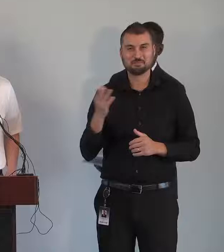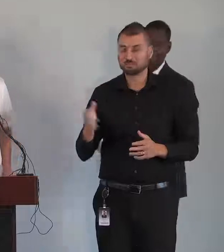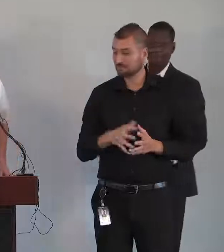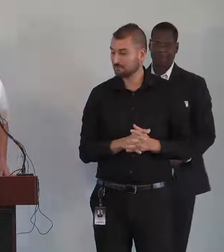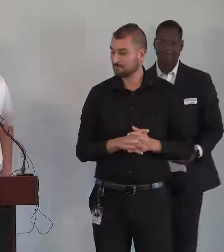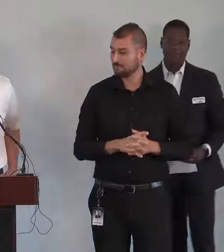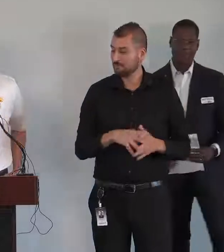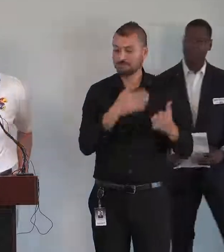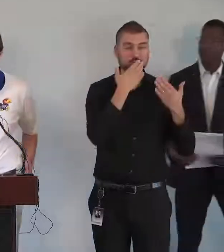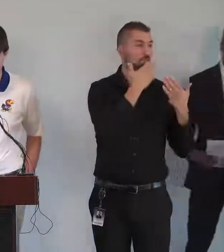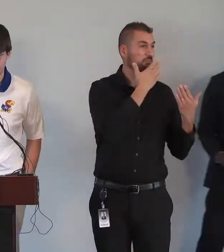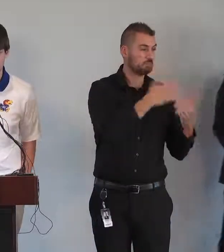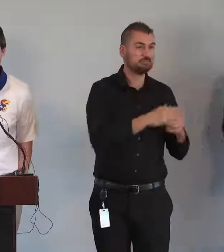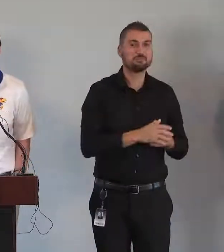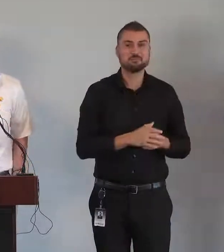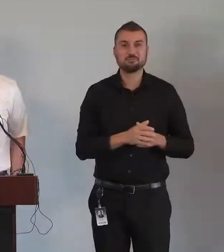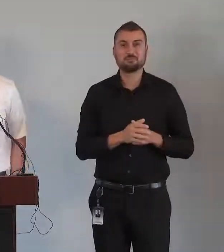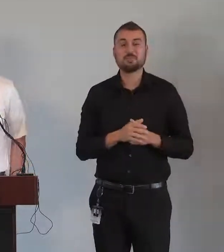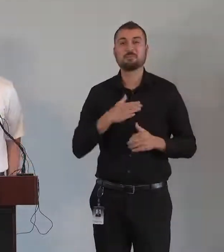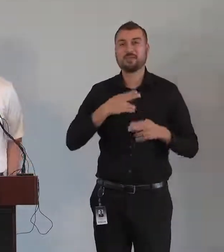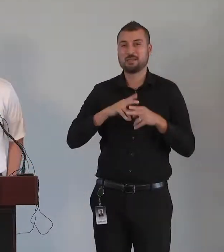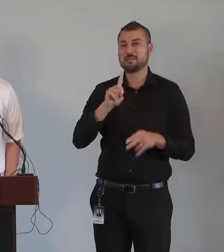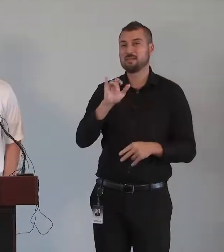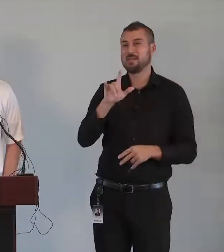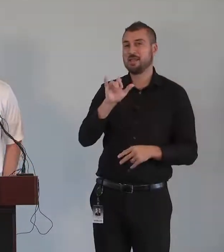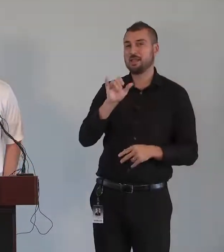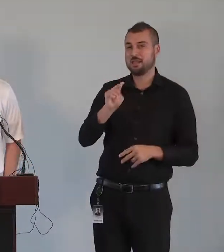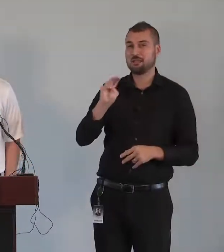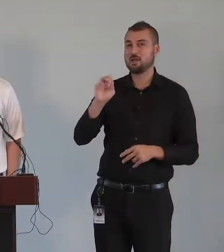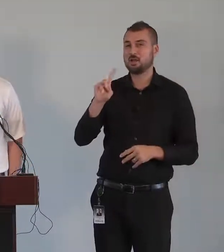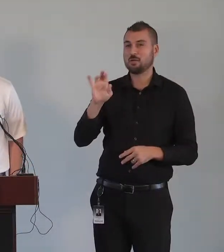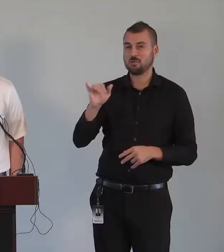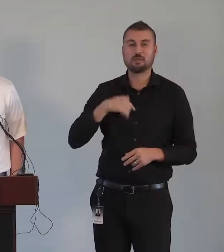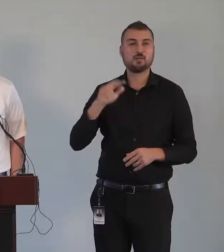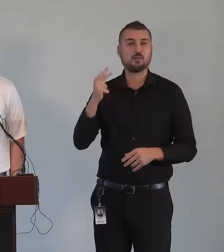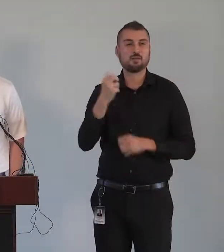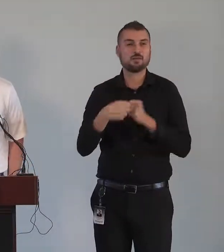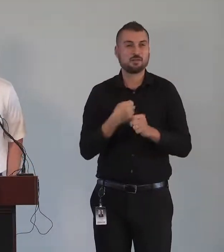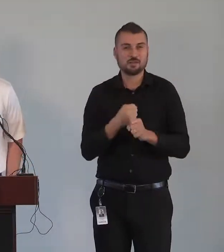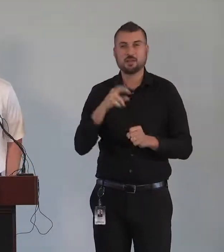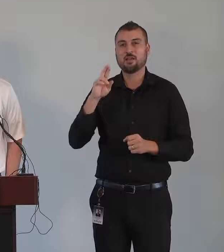gracias Aubry um mi nombre es Dylan Montgomery soy soy estudiante de tercer año de Farmacia en el